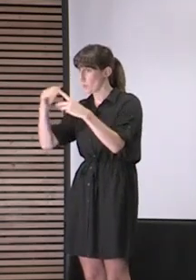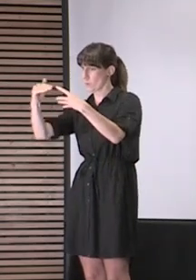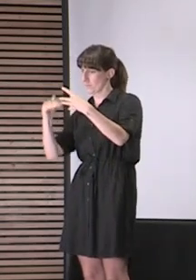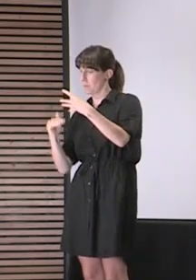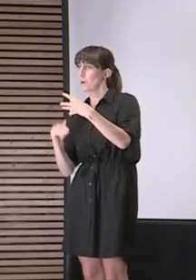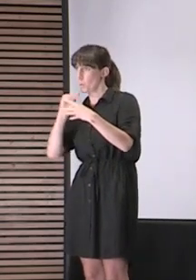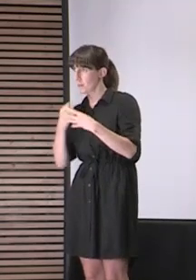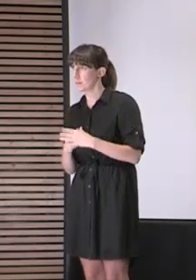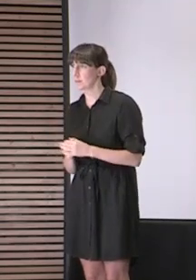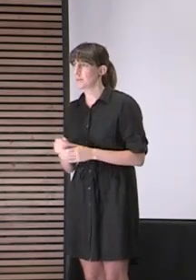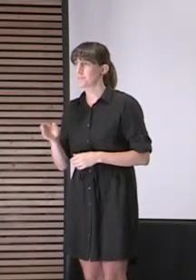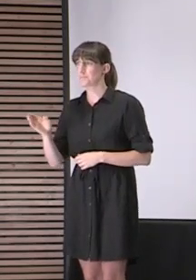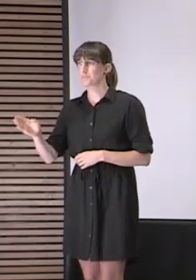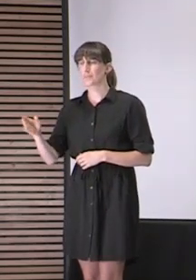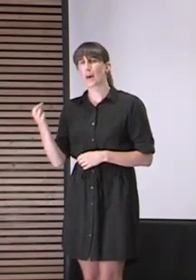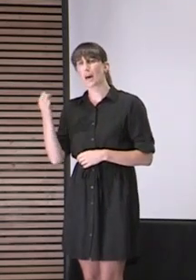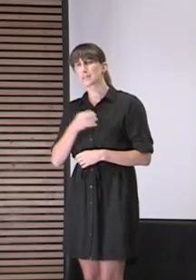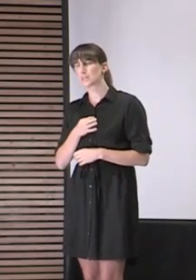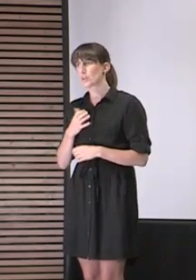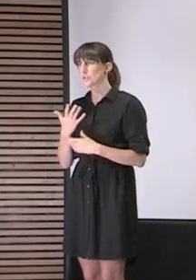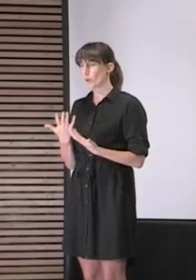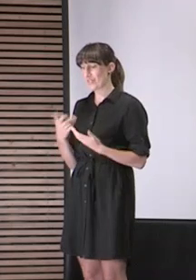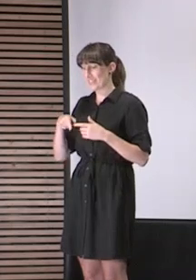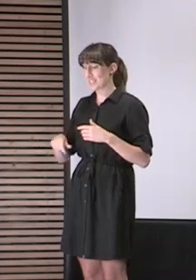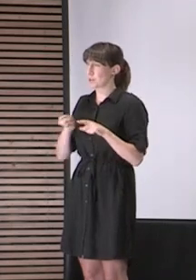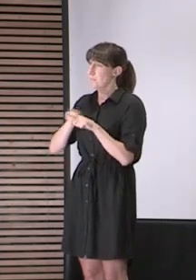de este nivel es reducir el contrato tanto como sea posible, pero continuar cuidando la salud y el bienestar de los